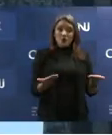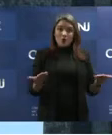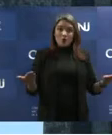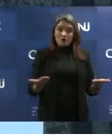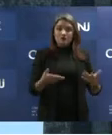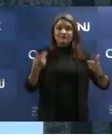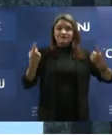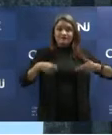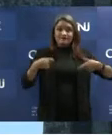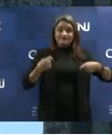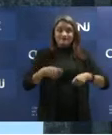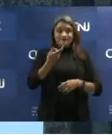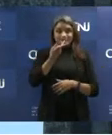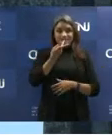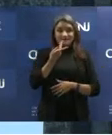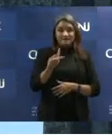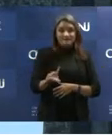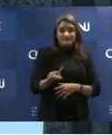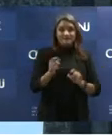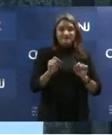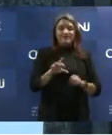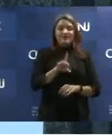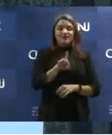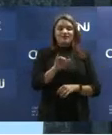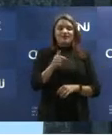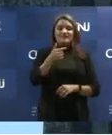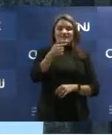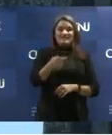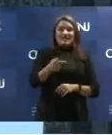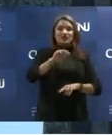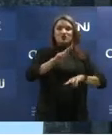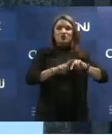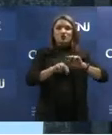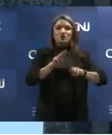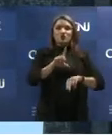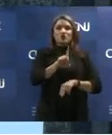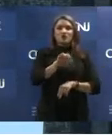no dia 7 de junho que é o Dia Nacional da Liberdade de Imprensa